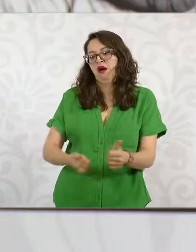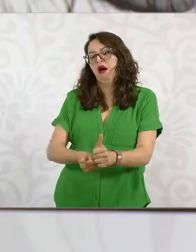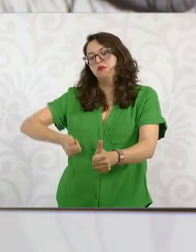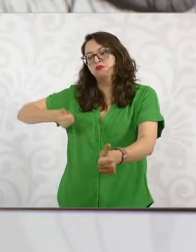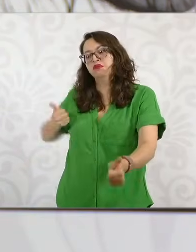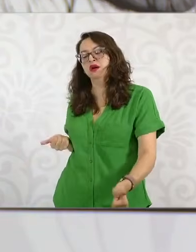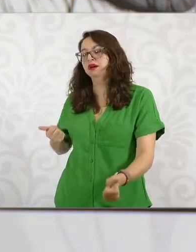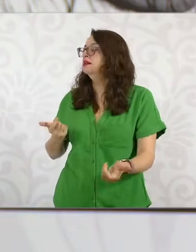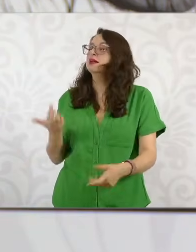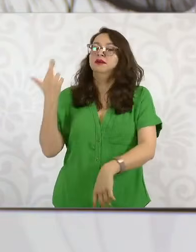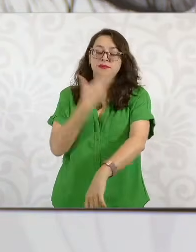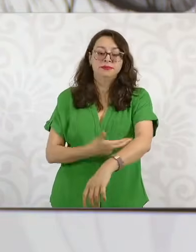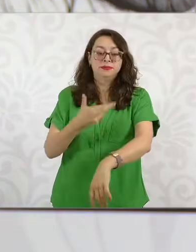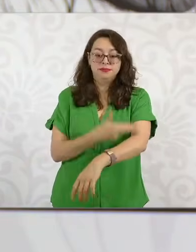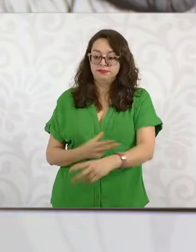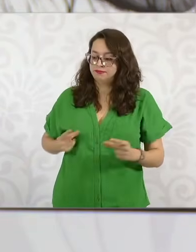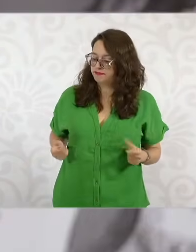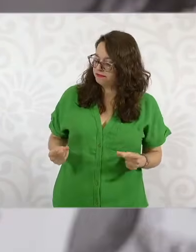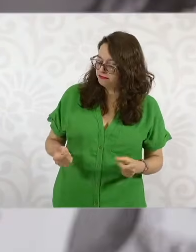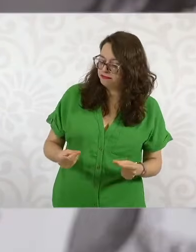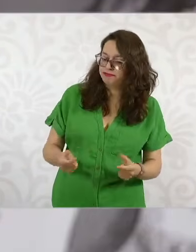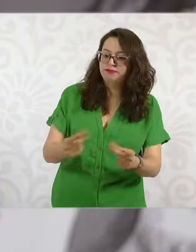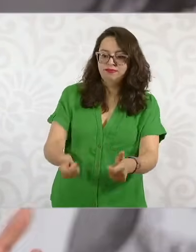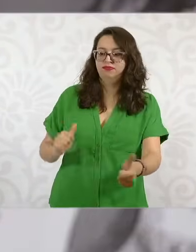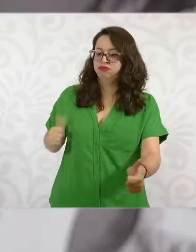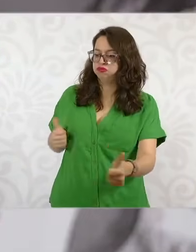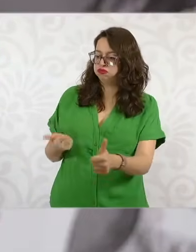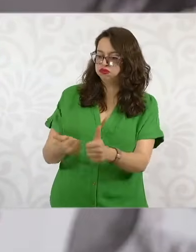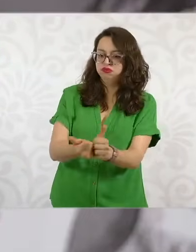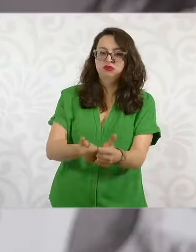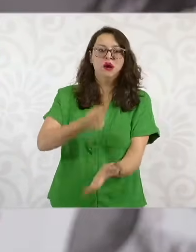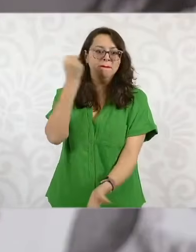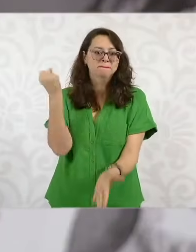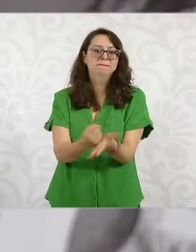la certeza de que es un medicamento que no tiene problemas y que realmente ayuda, pues entonces